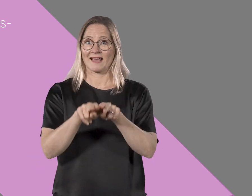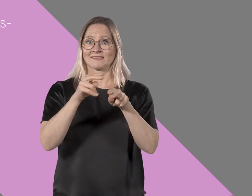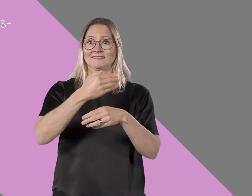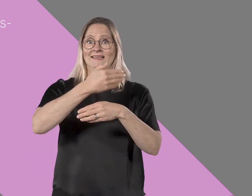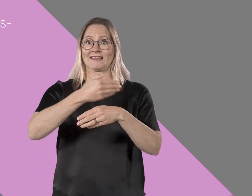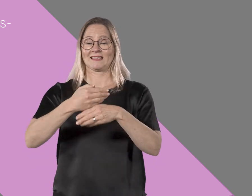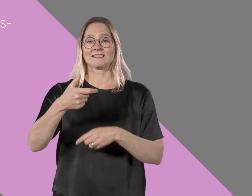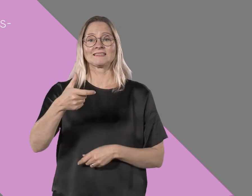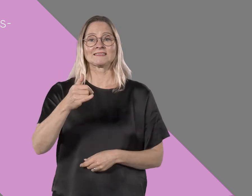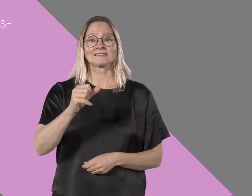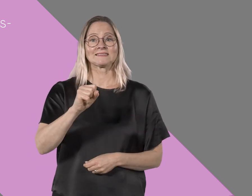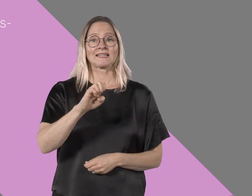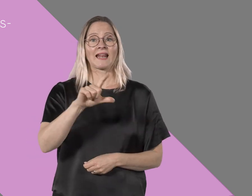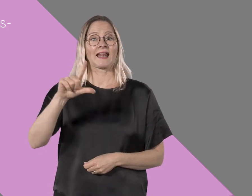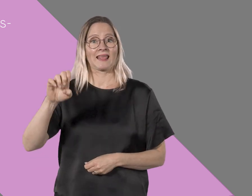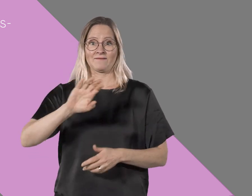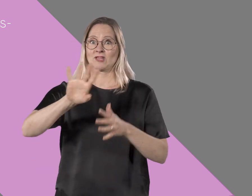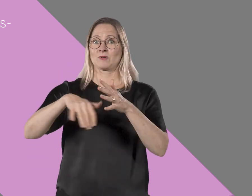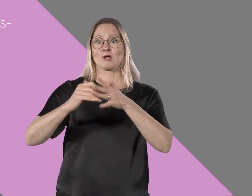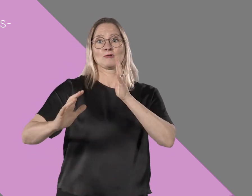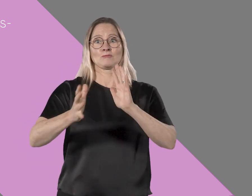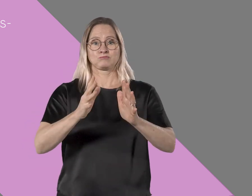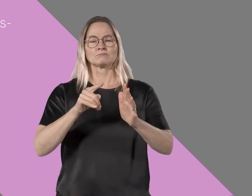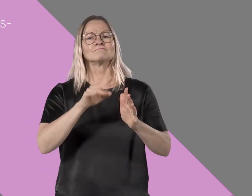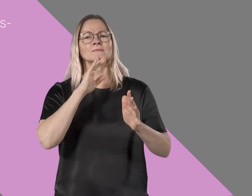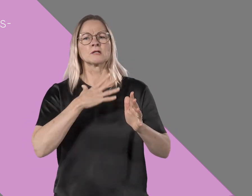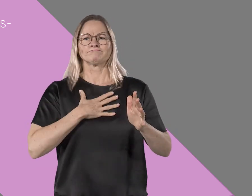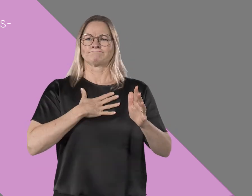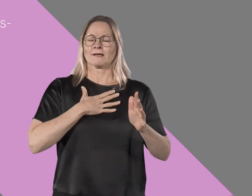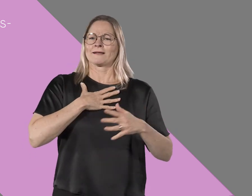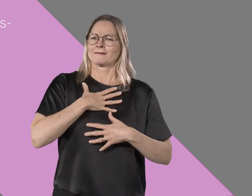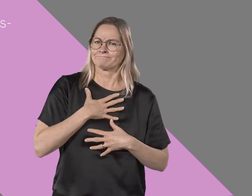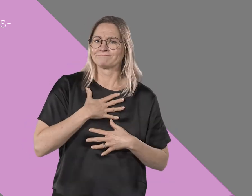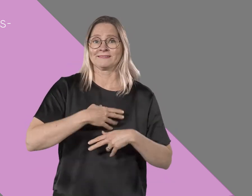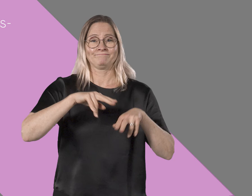Viittomakielinen tanssiteatteri Giselle kertoo tragikoomisen tarinan -